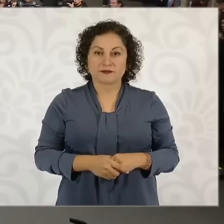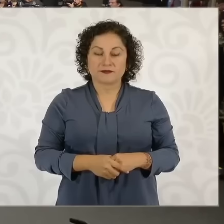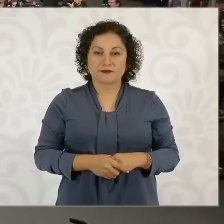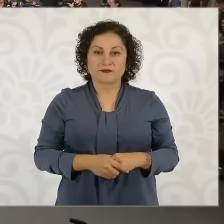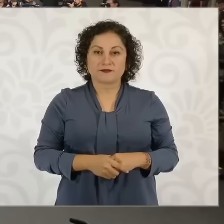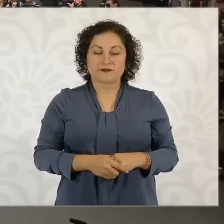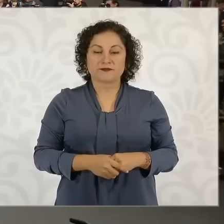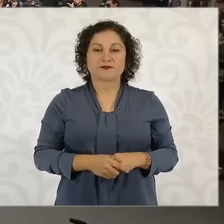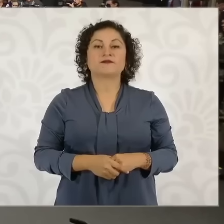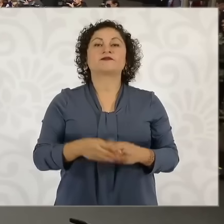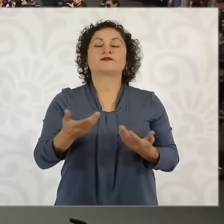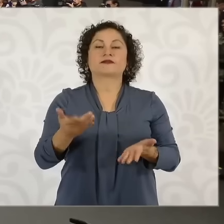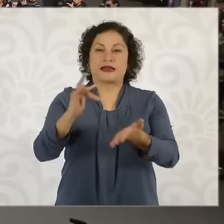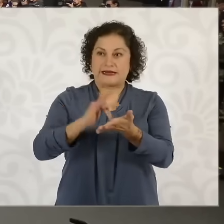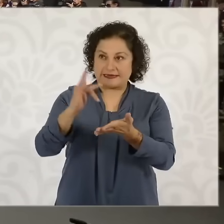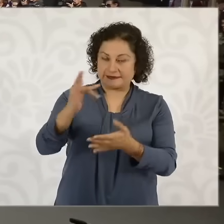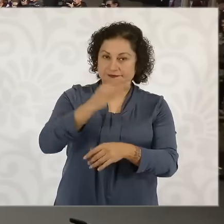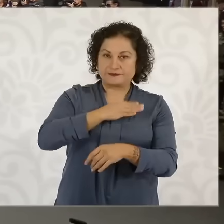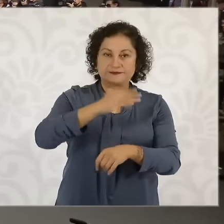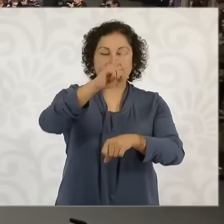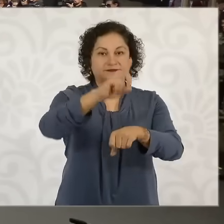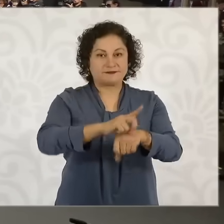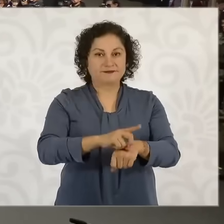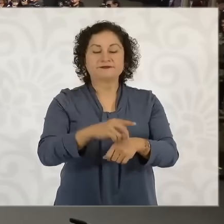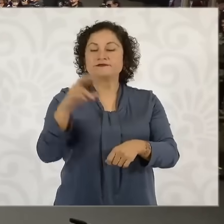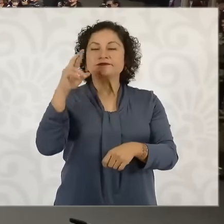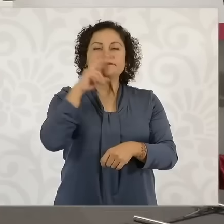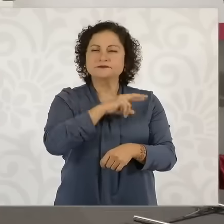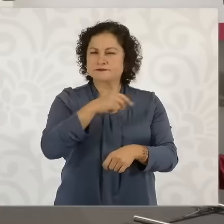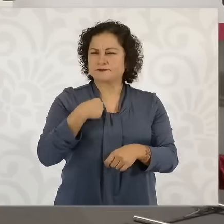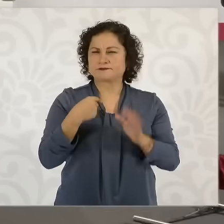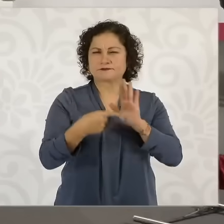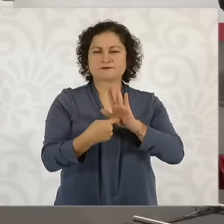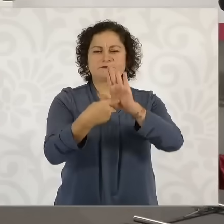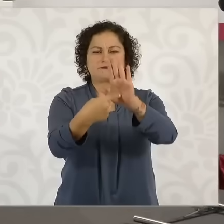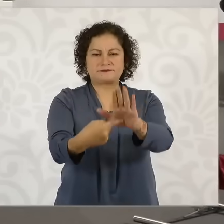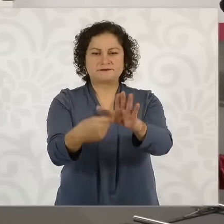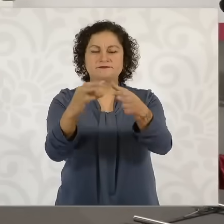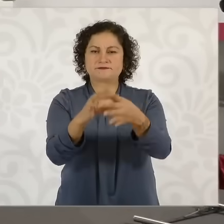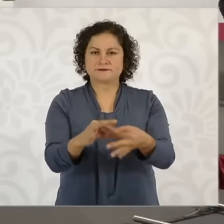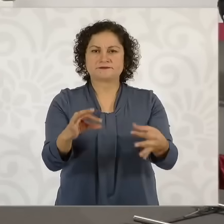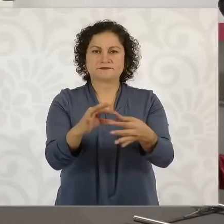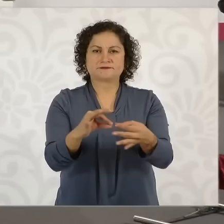Muchas gracias. Muy buenos días. Es rápidamente les voy a presentar parte de lo que este grupo